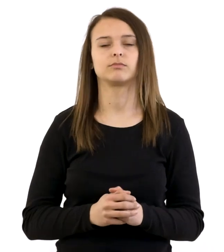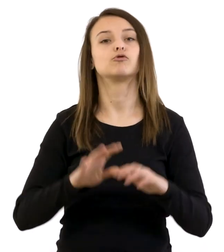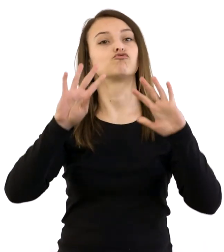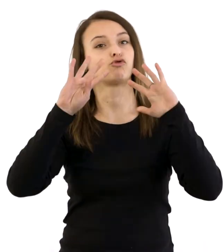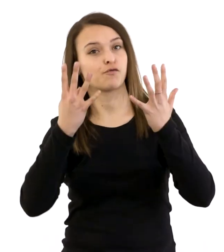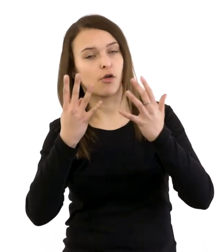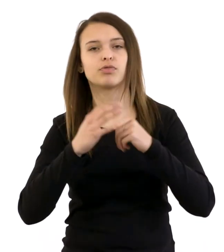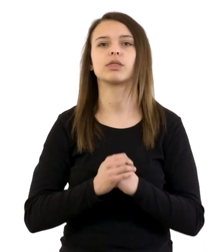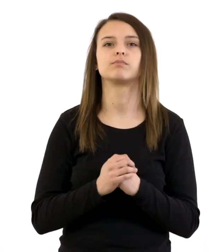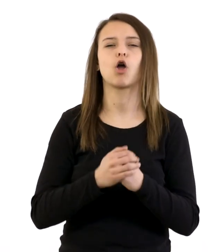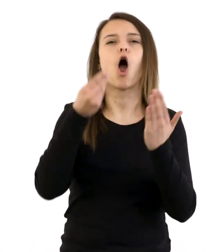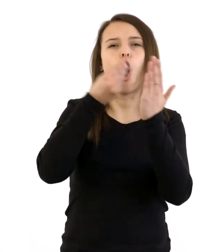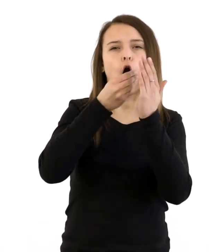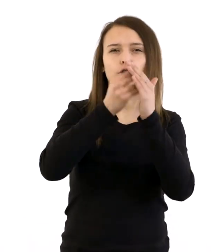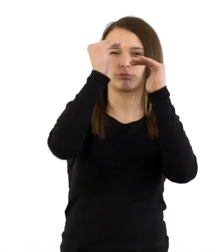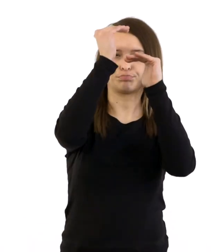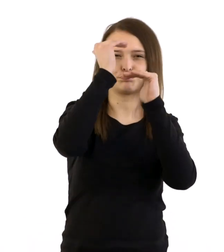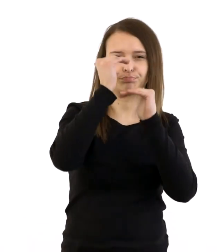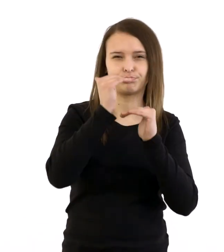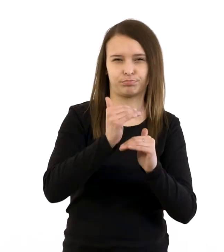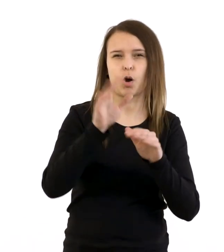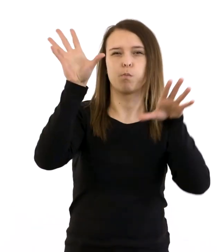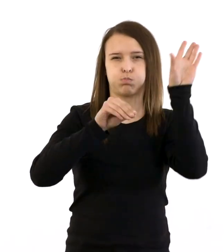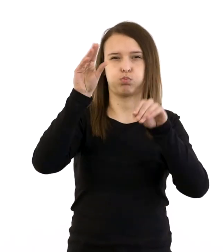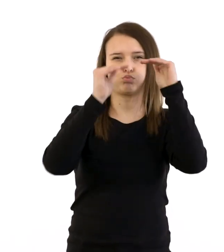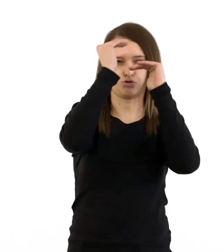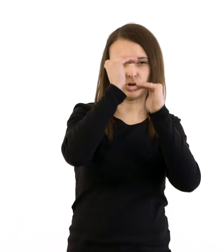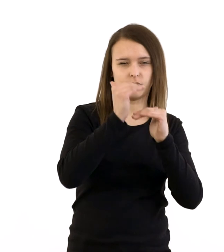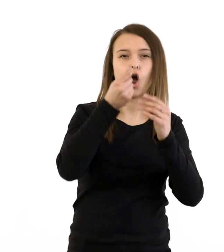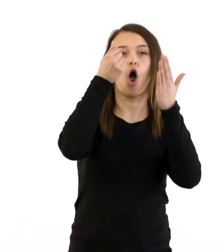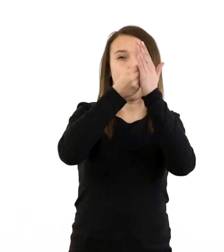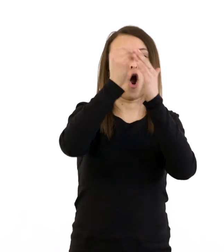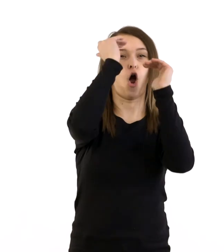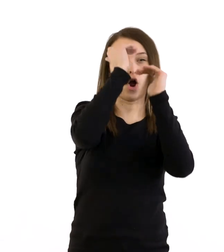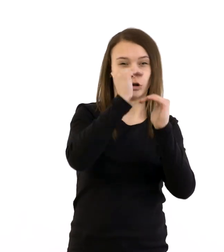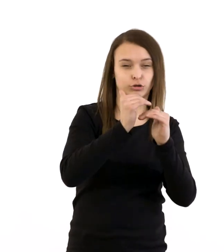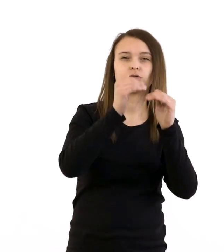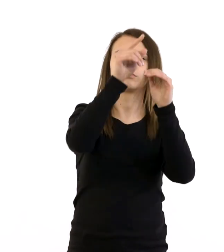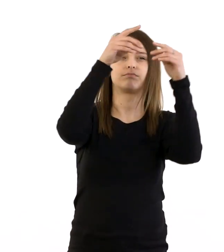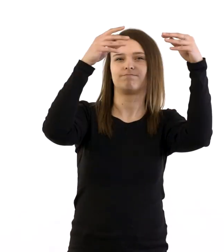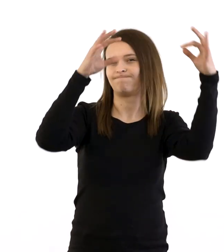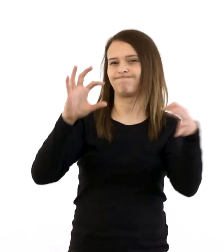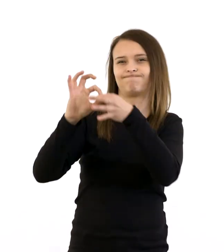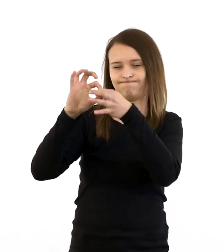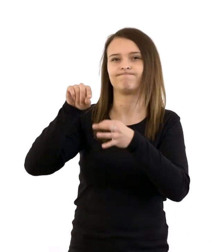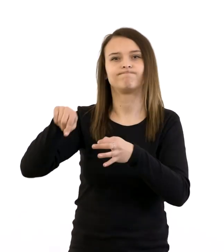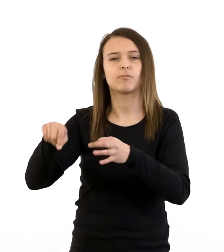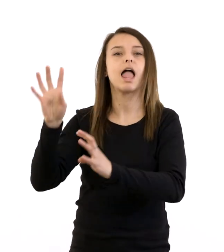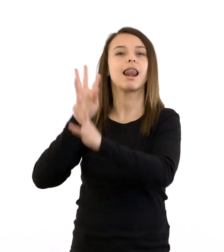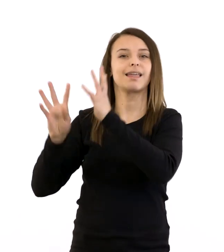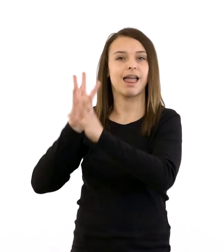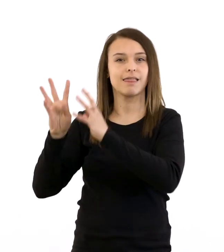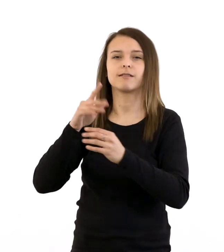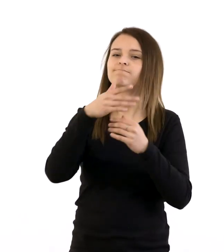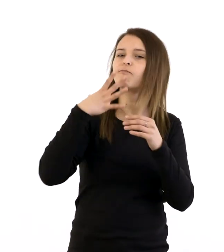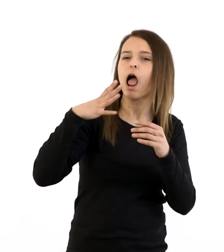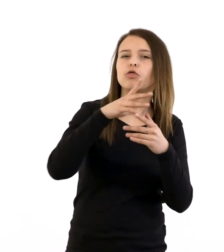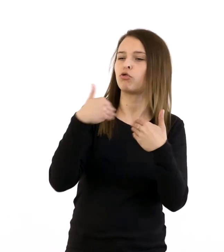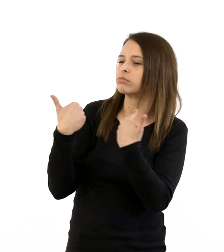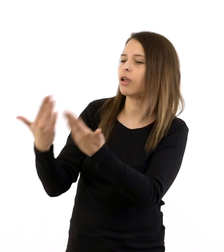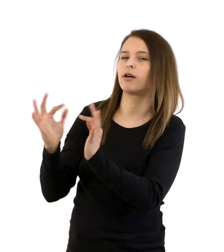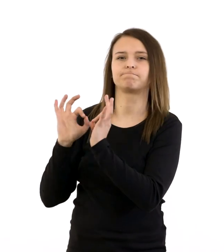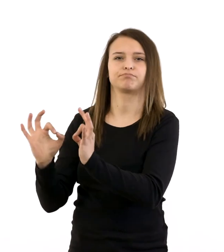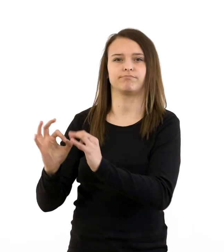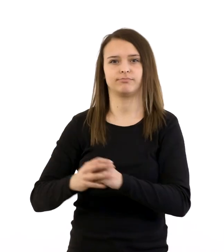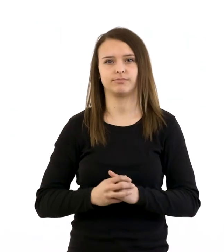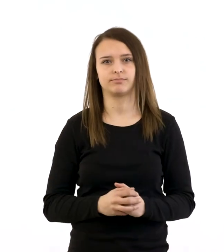9. Struktura kosztów określa zaplanowany budżet, koszty konieczne do poniesienia w celu dostarczenia propozycji wartości.